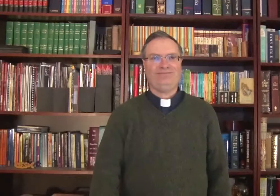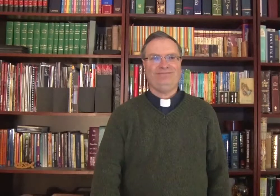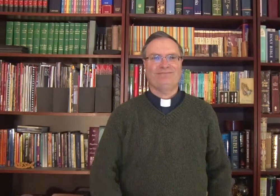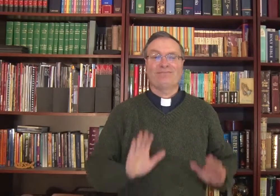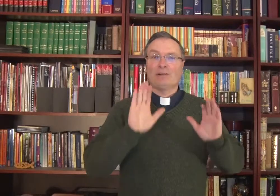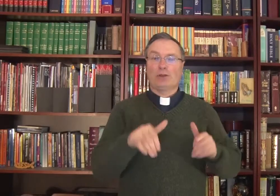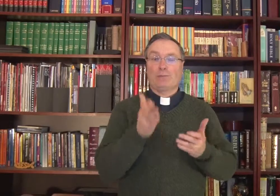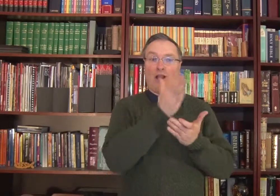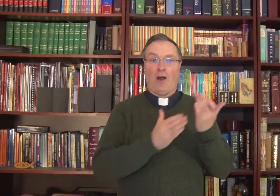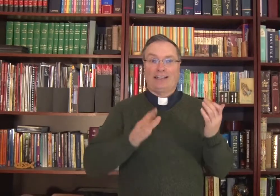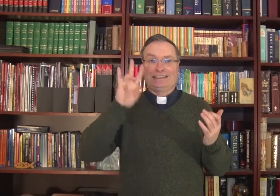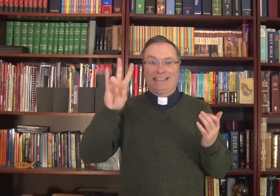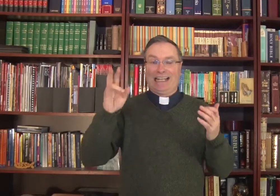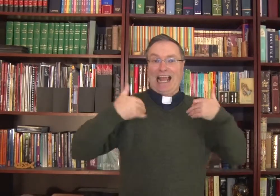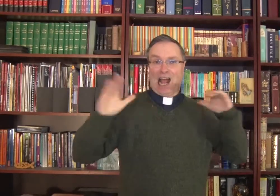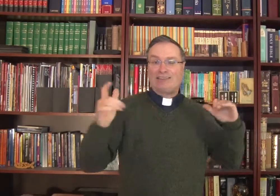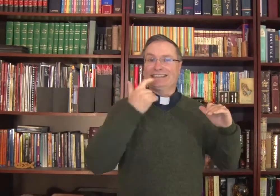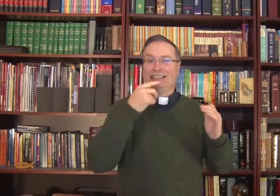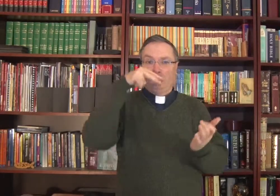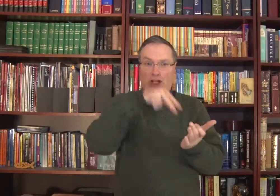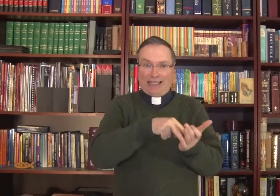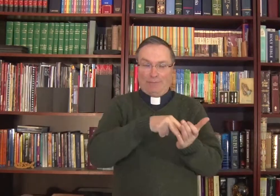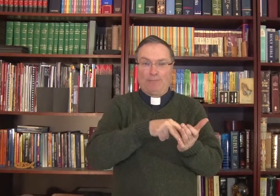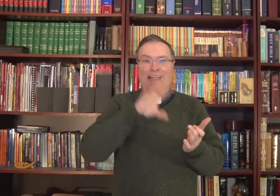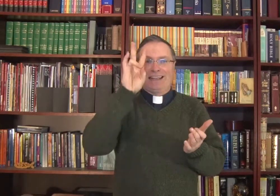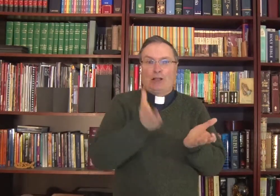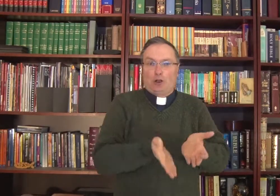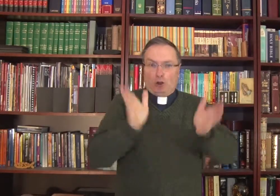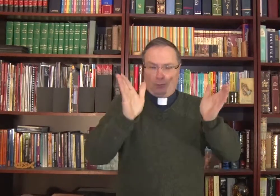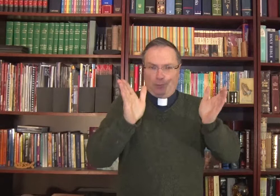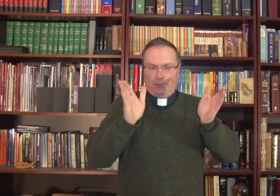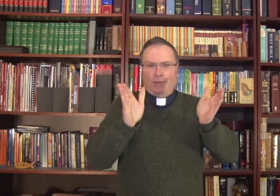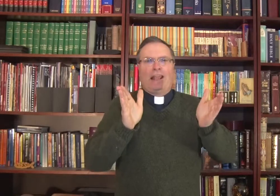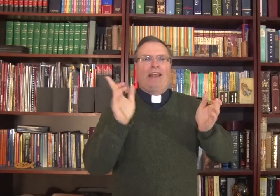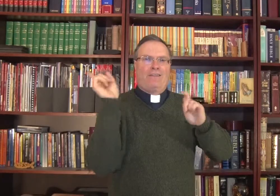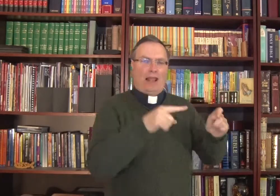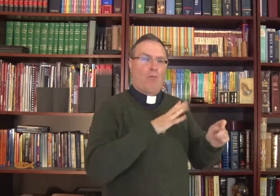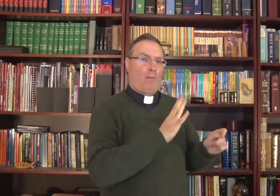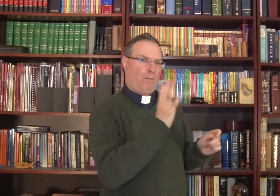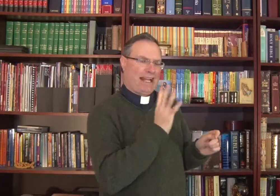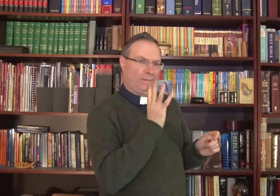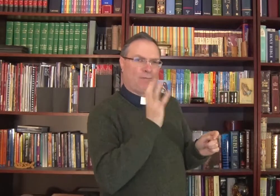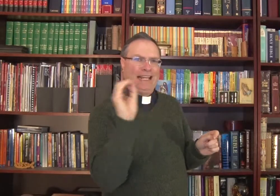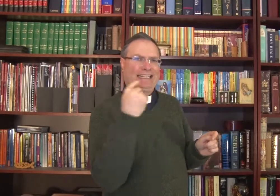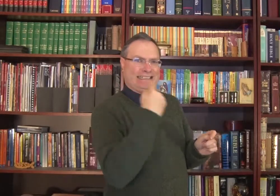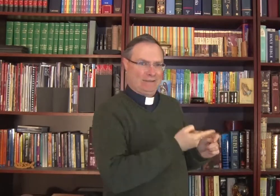Puis un des sept anges qui tenaient les sept coupes vint me parler et dit: